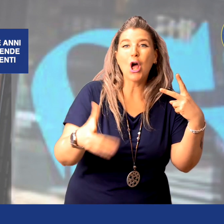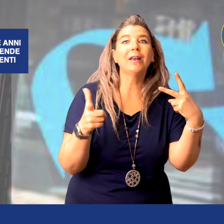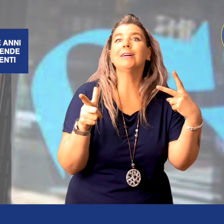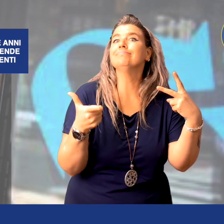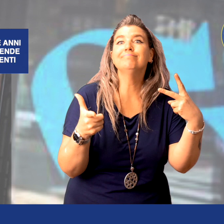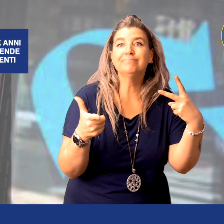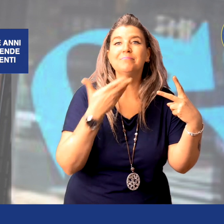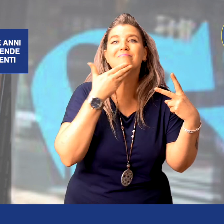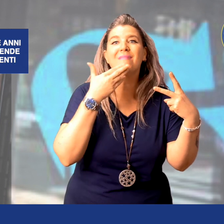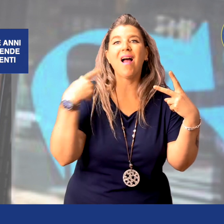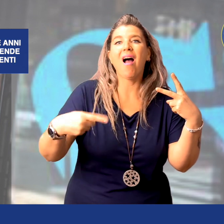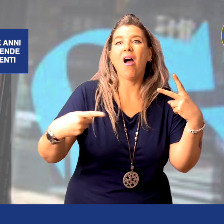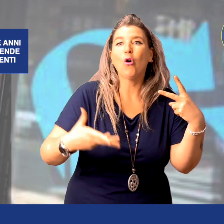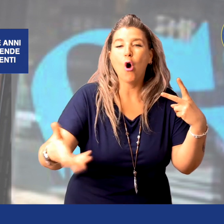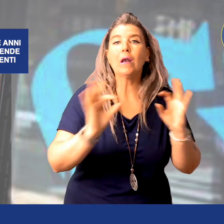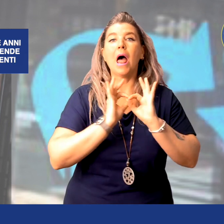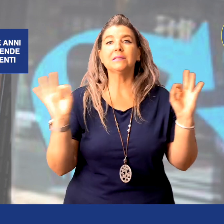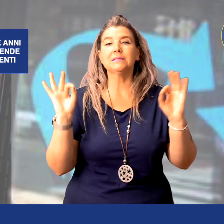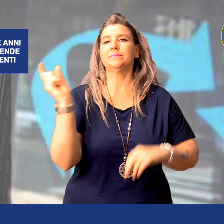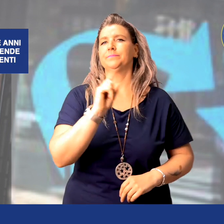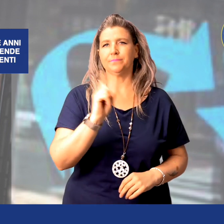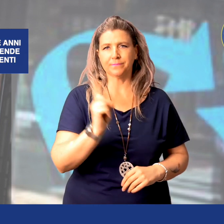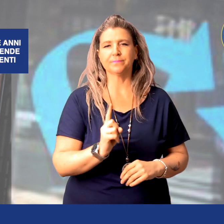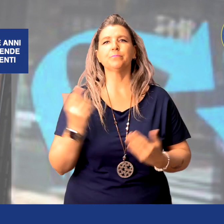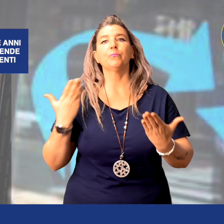raggiungimento dell'età pensionabile